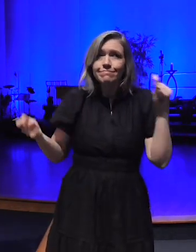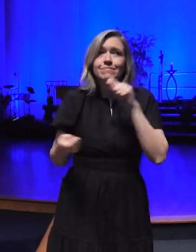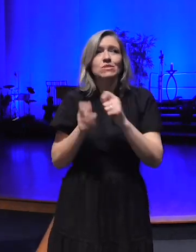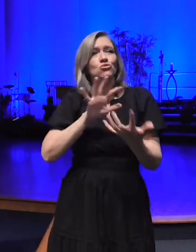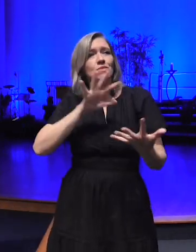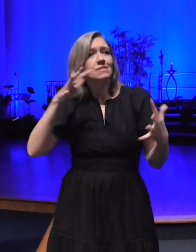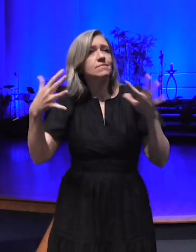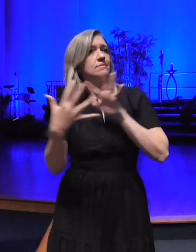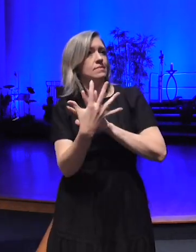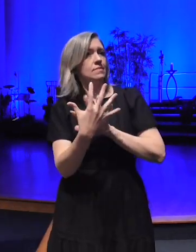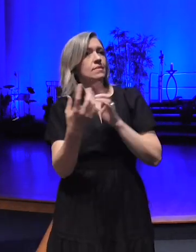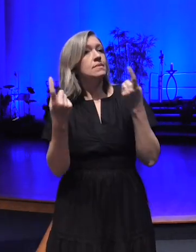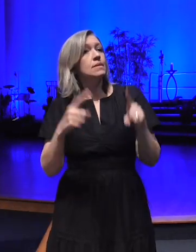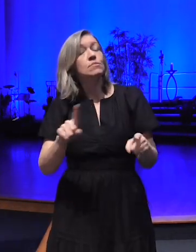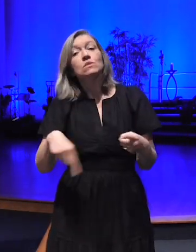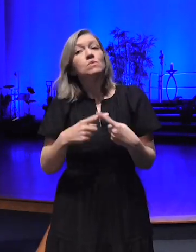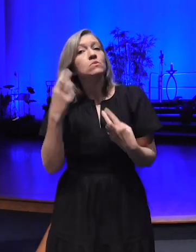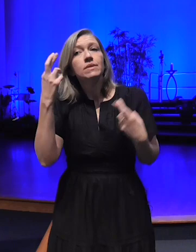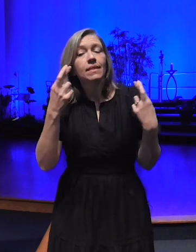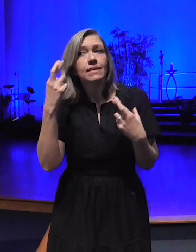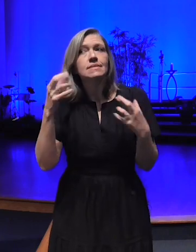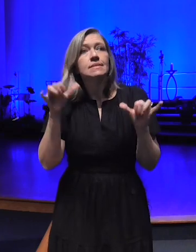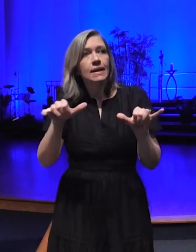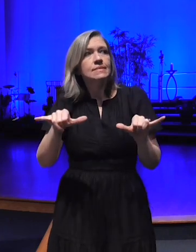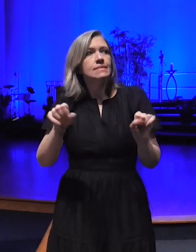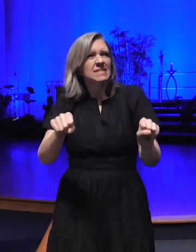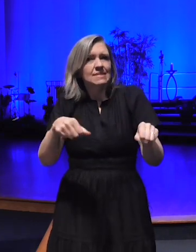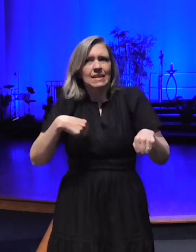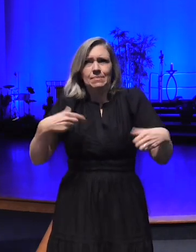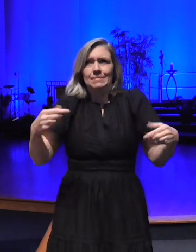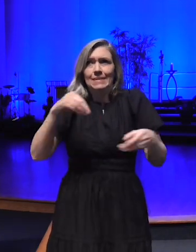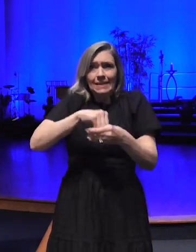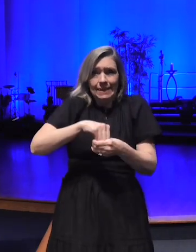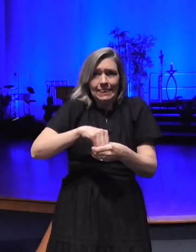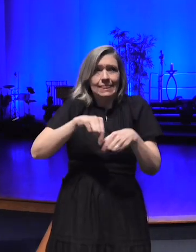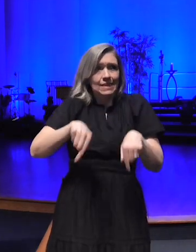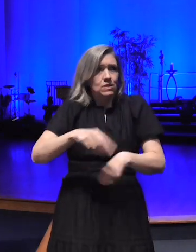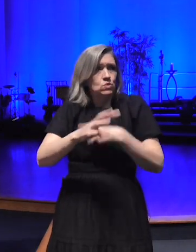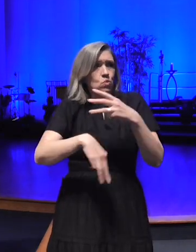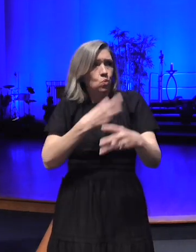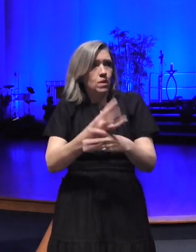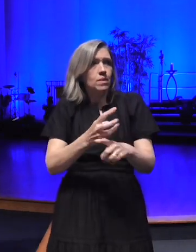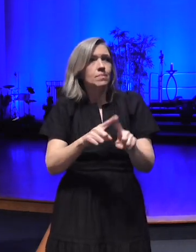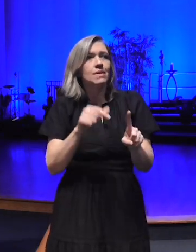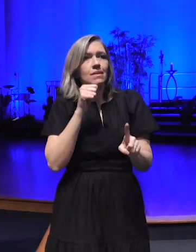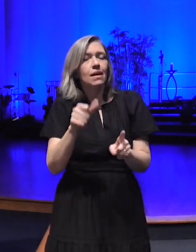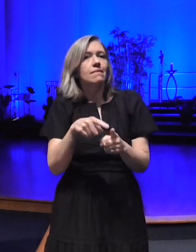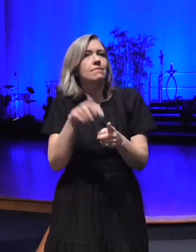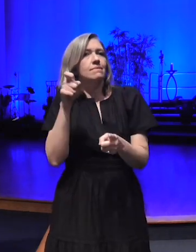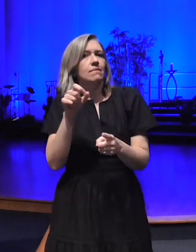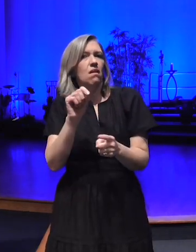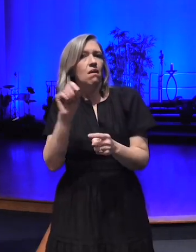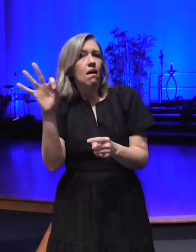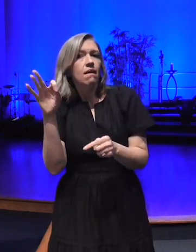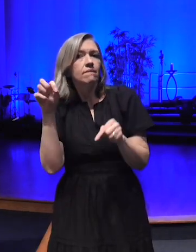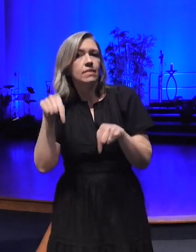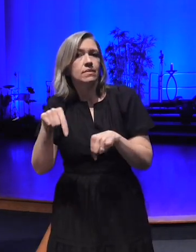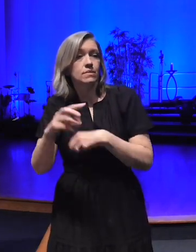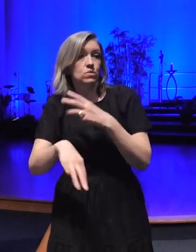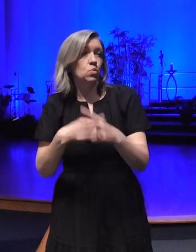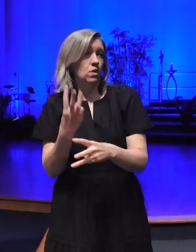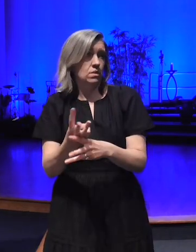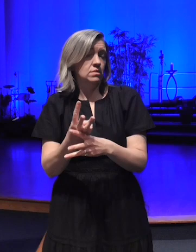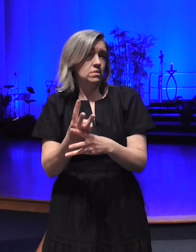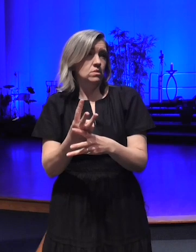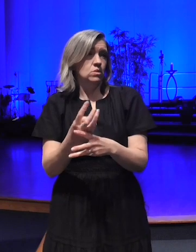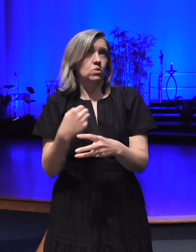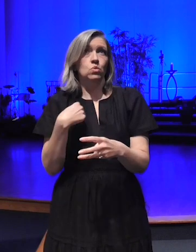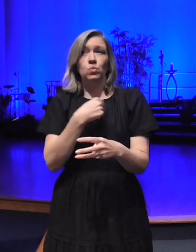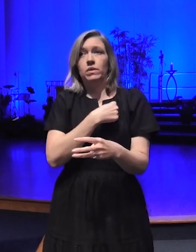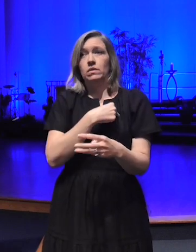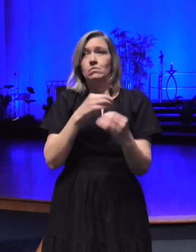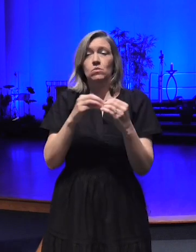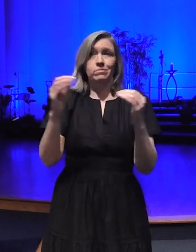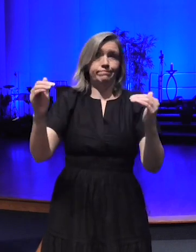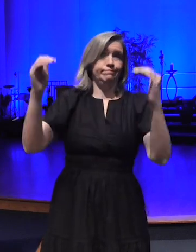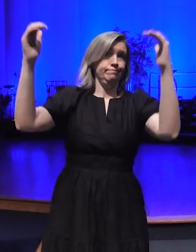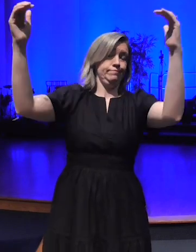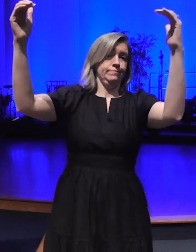de que sí, estamos en este mundo pero no somos de este mundo, somos de lo superior y de hecho podemos